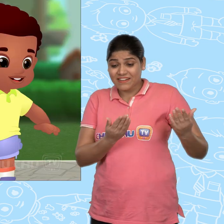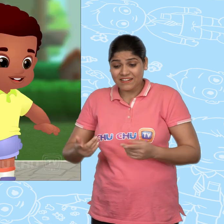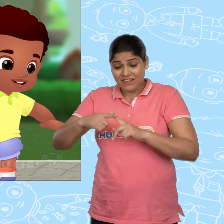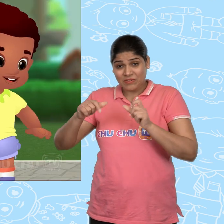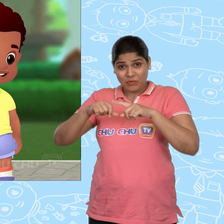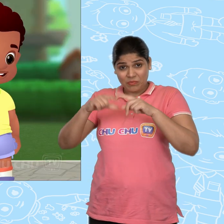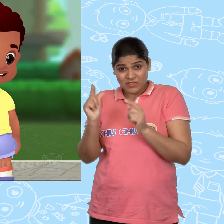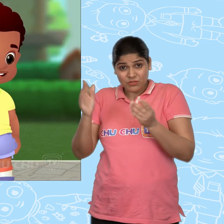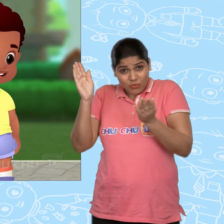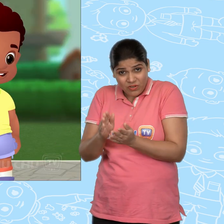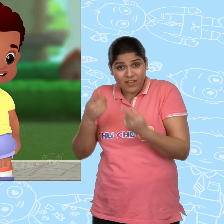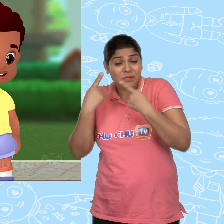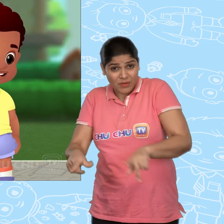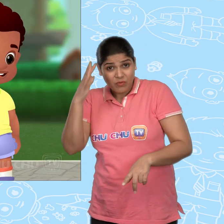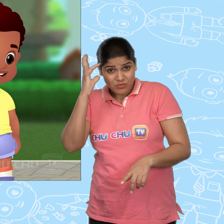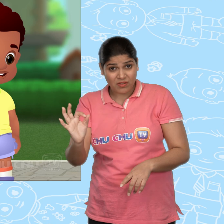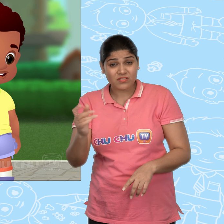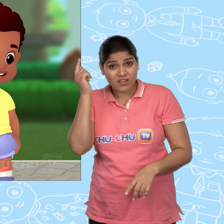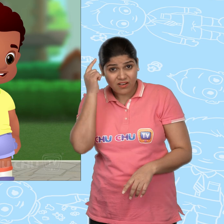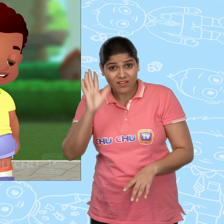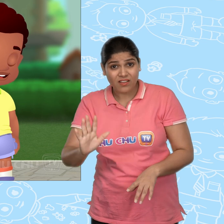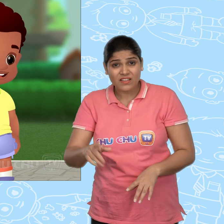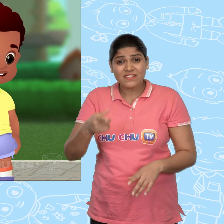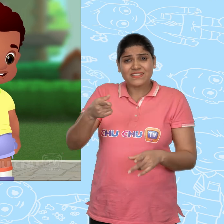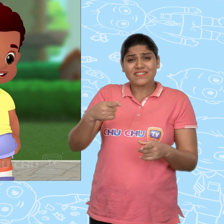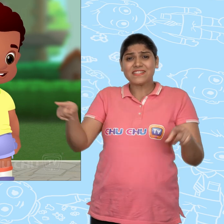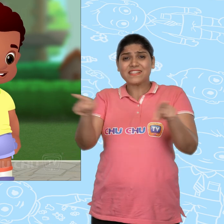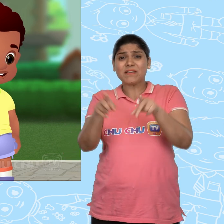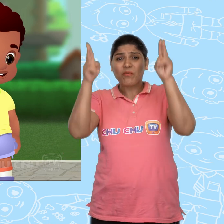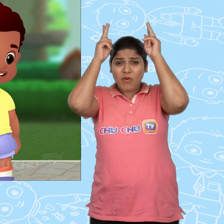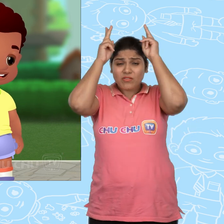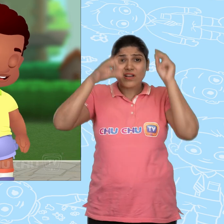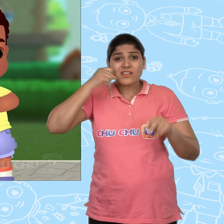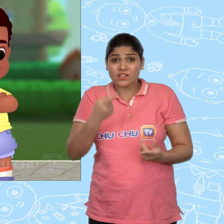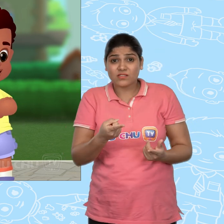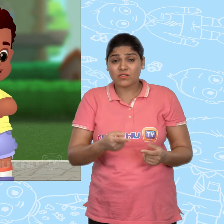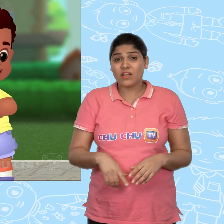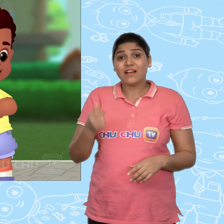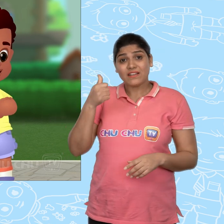नन्हे टाकू अभी छोटा है, पर वो समझदार है कस्सली. जैसा कि वो खरगोश था.